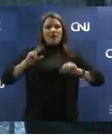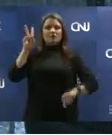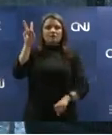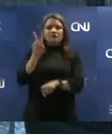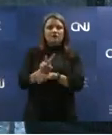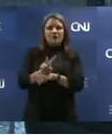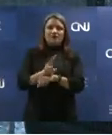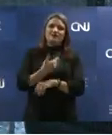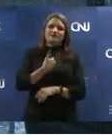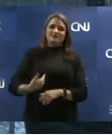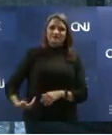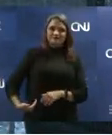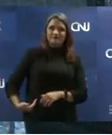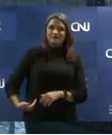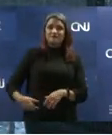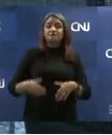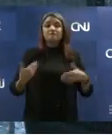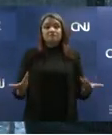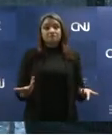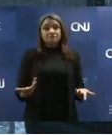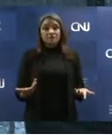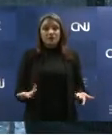A forma solene de constituição de uma família